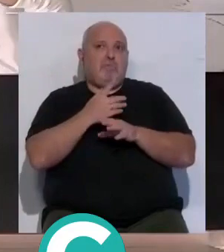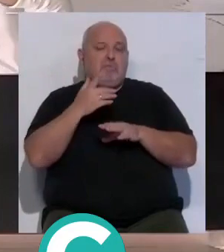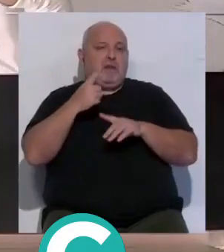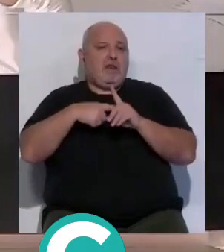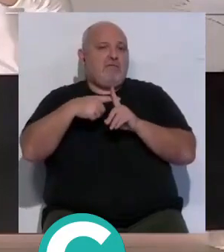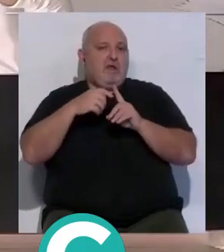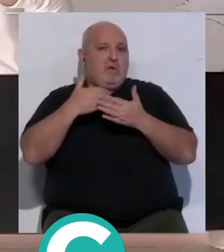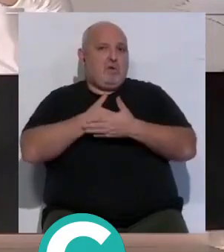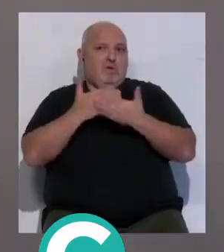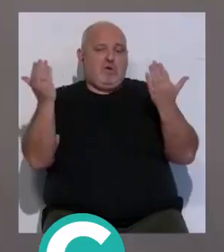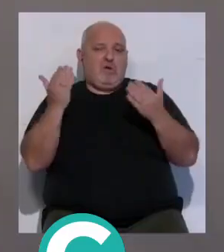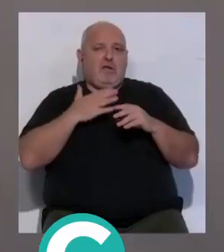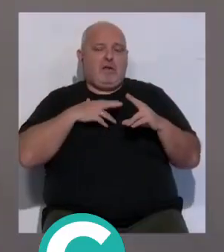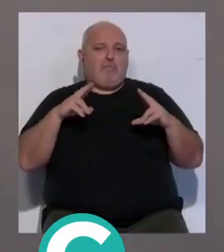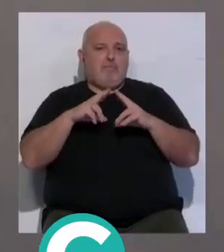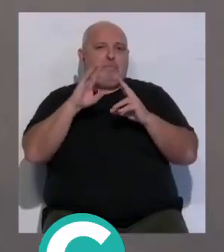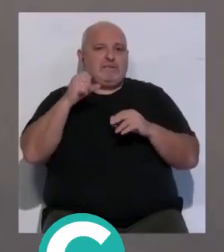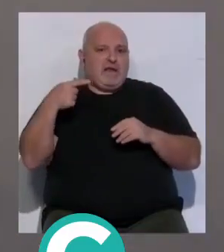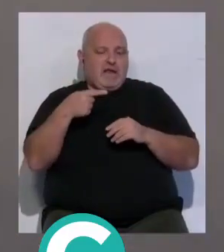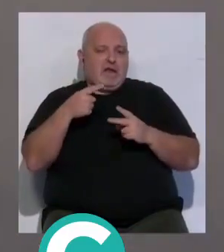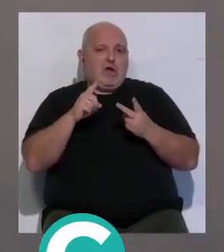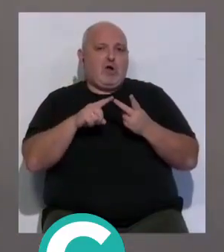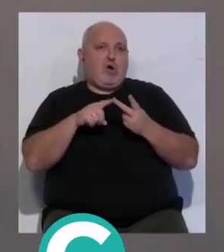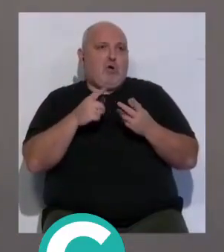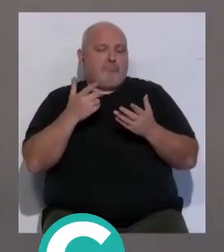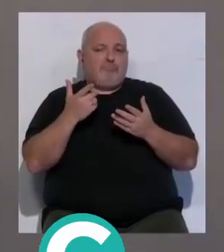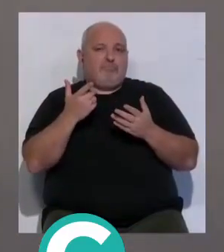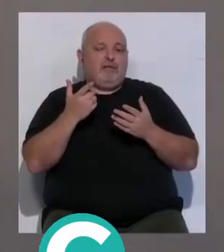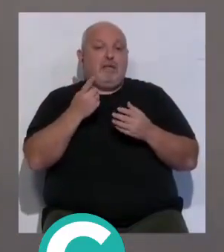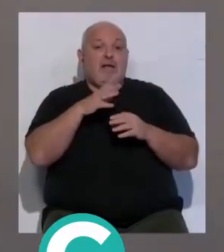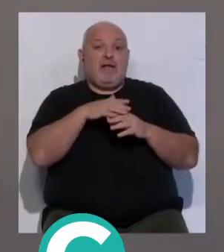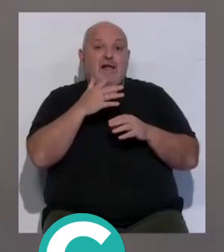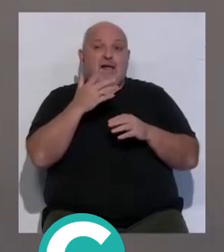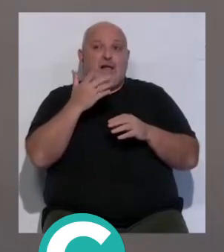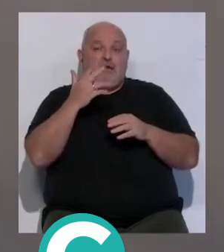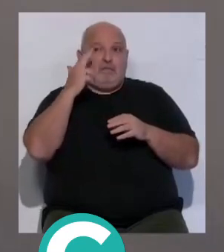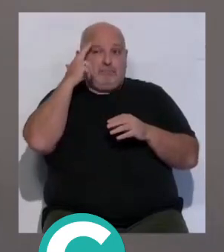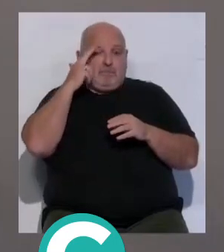que el París Saint Germain de kylian mbappé al que yo le tengo un respeto grandísimo y que me